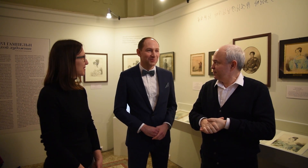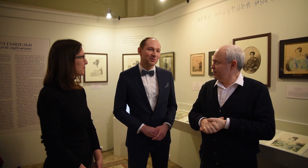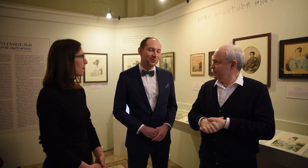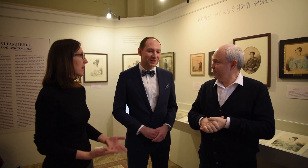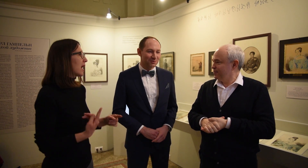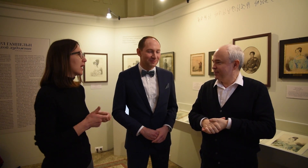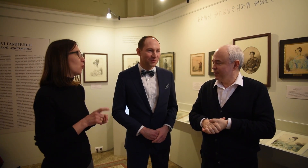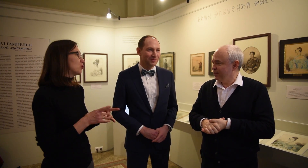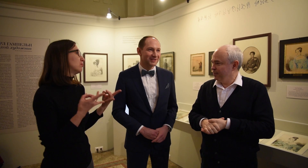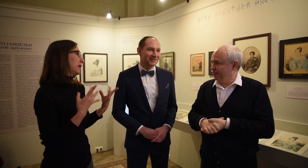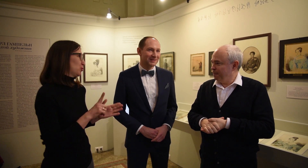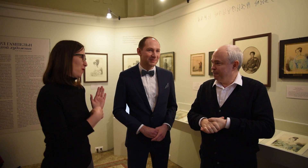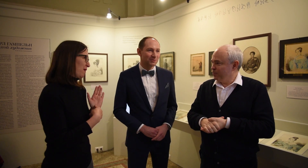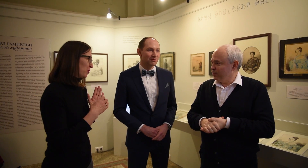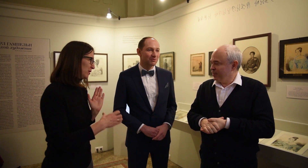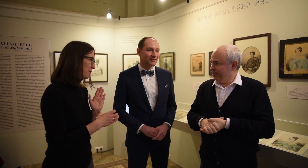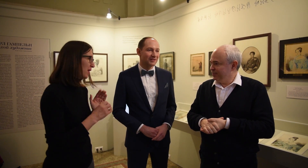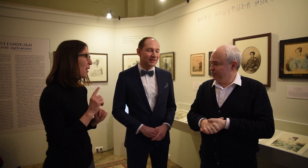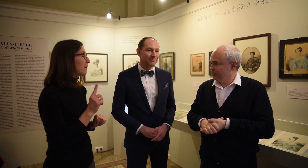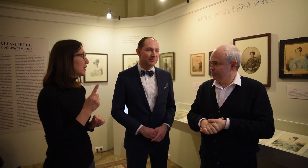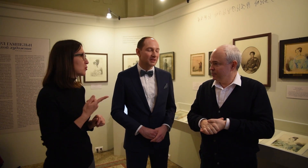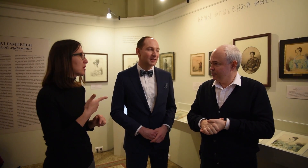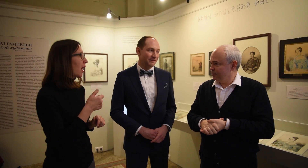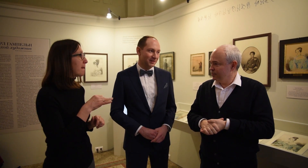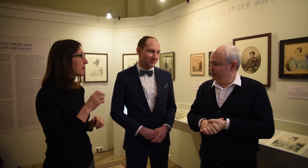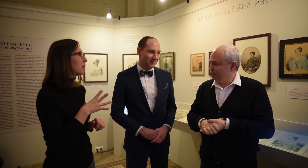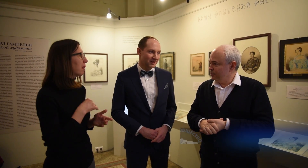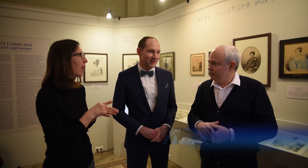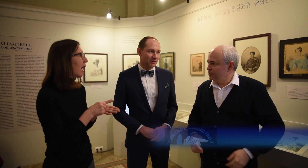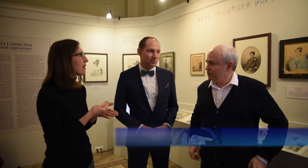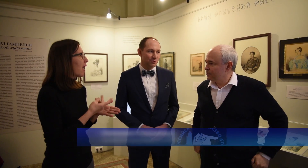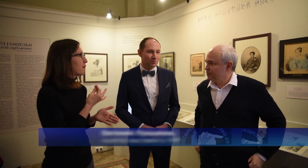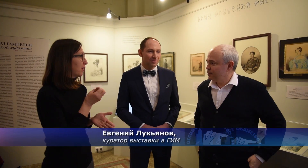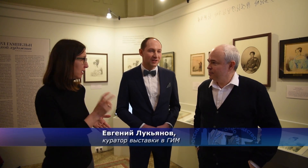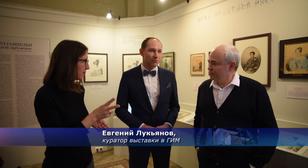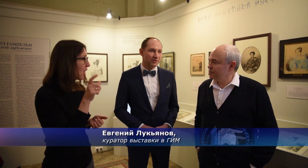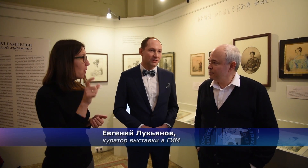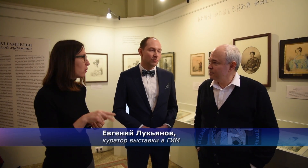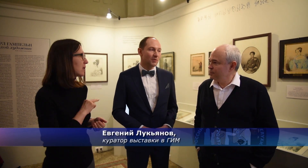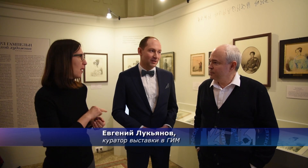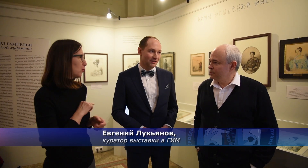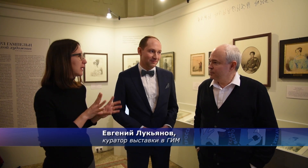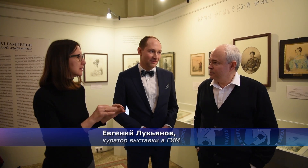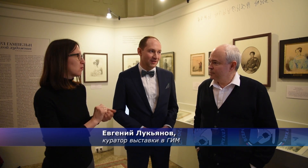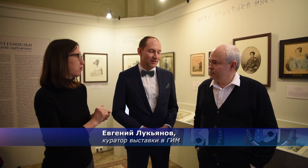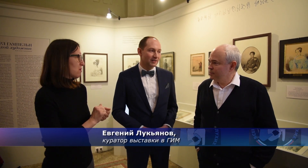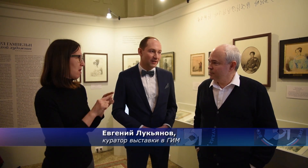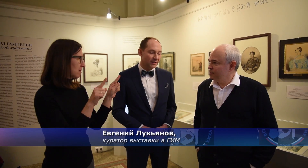Это очень простой вопрос. Поскольку К. Гампельн был графиком, он работал с бумагой: